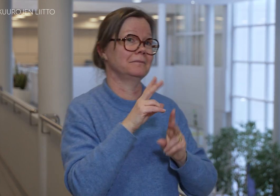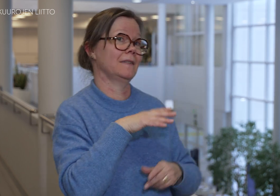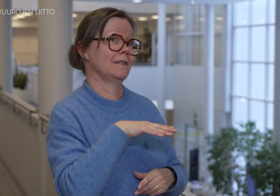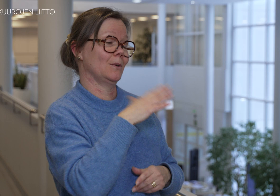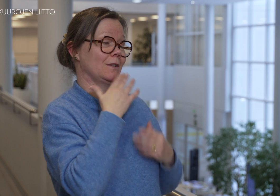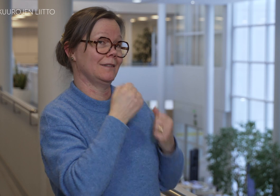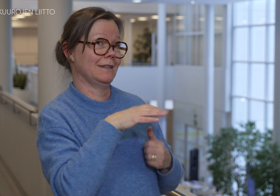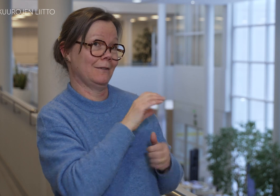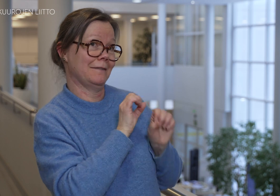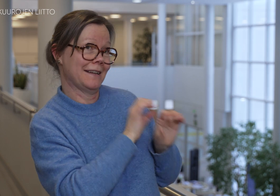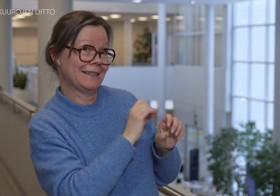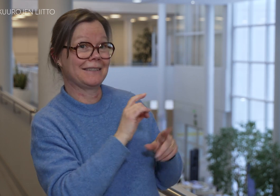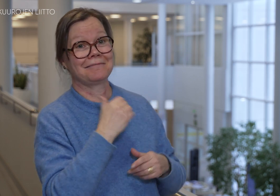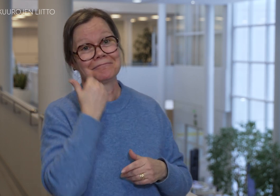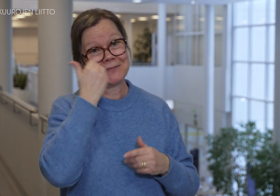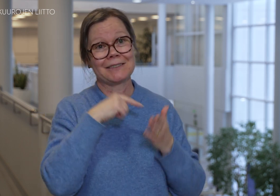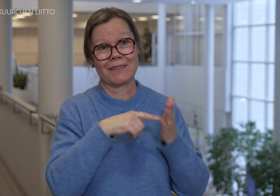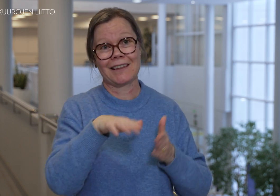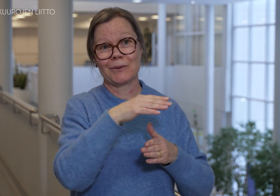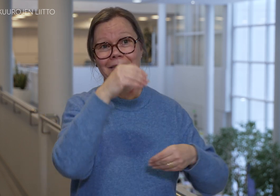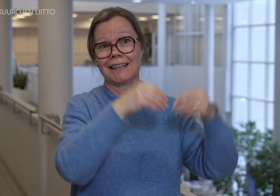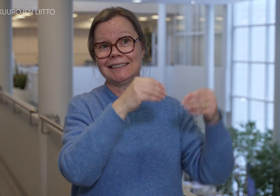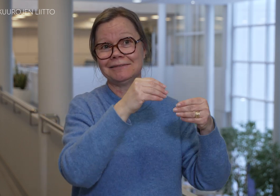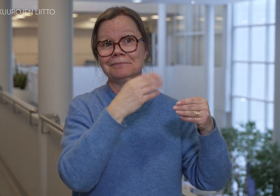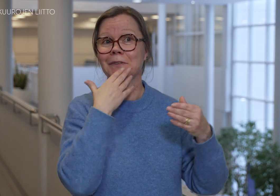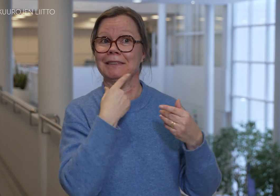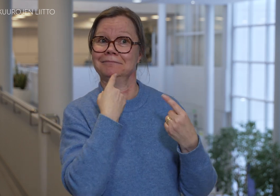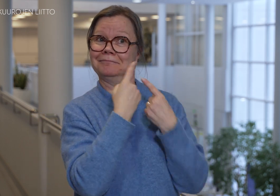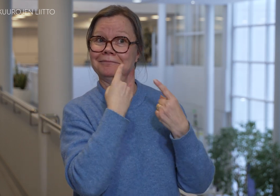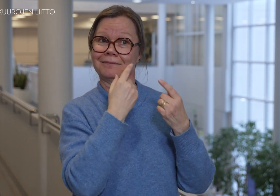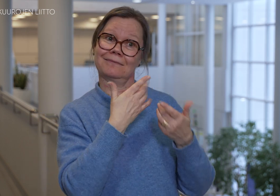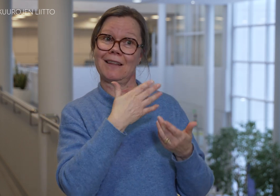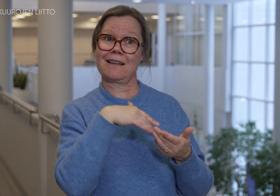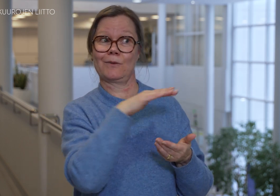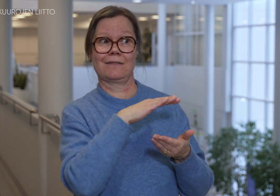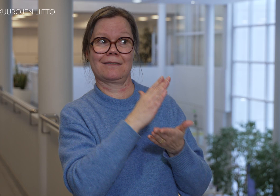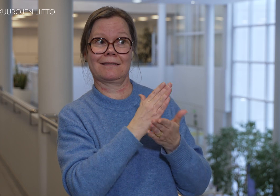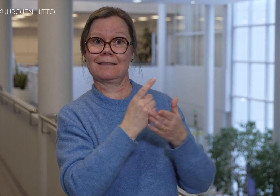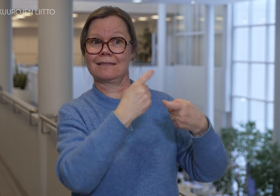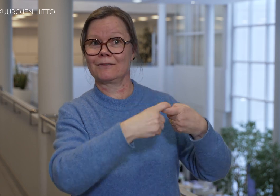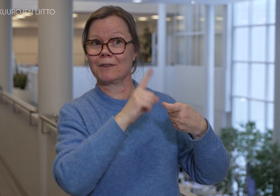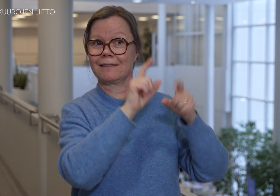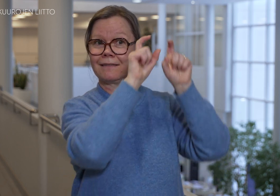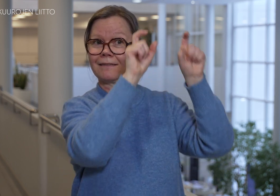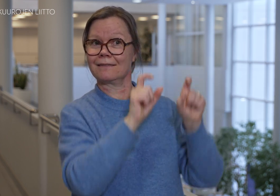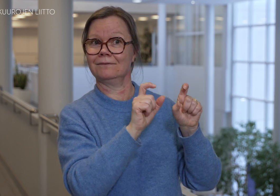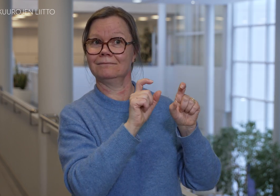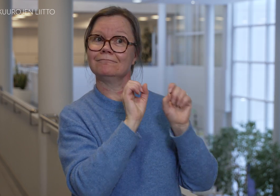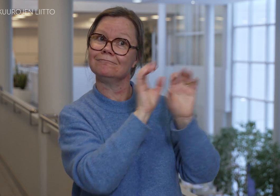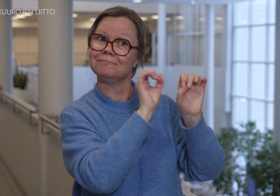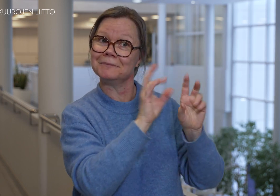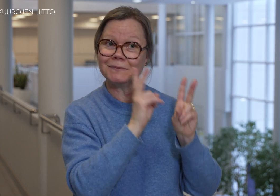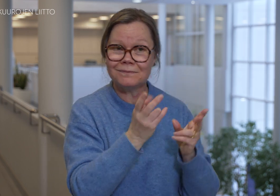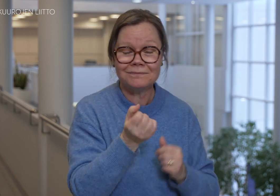Pyrimme myös tekemään vaikuttamistyötä hyvinvointialueilla tulevia aluevaaleja silmällä pitäen.